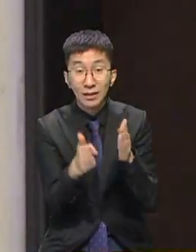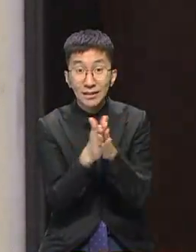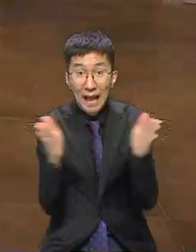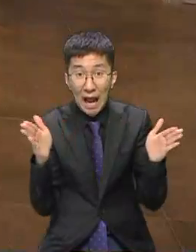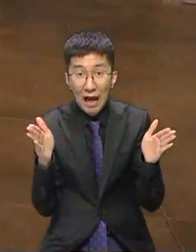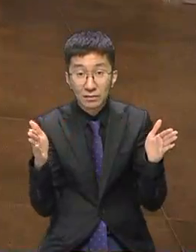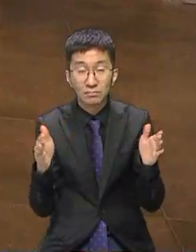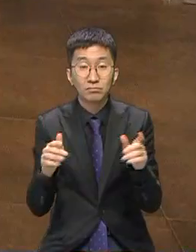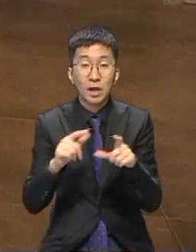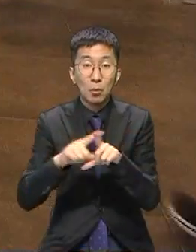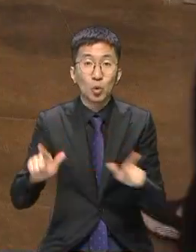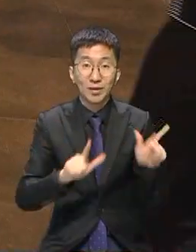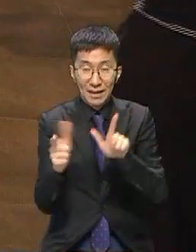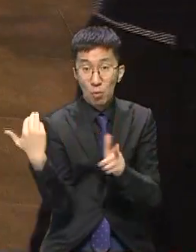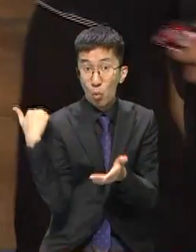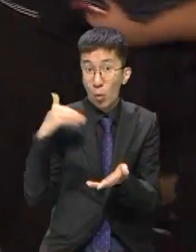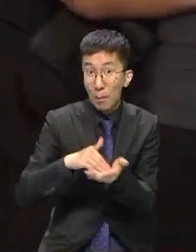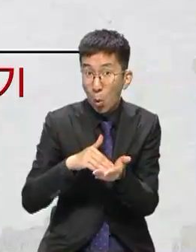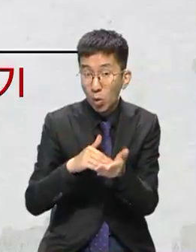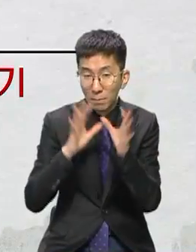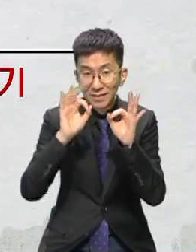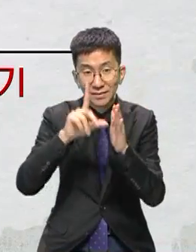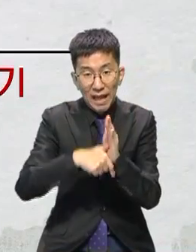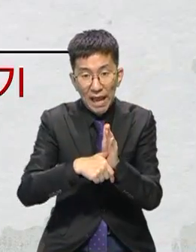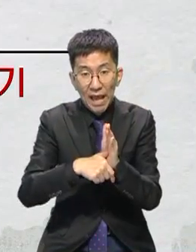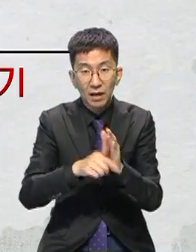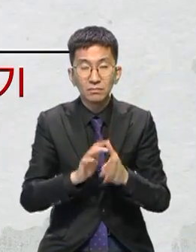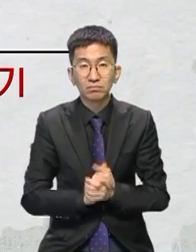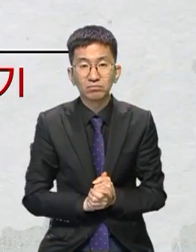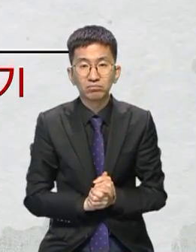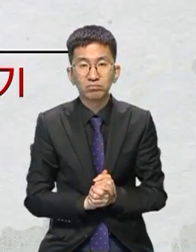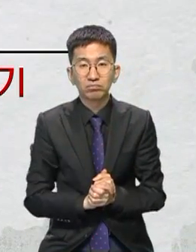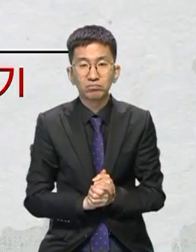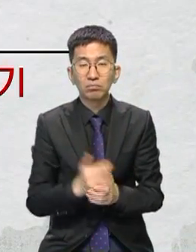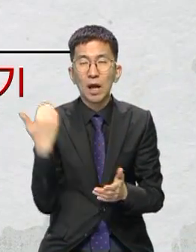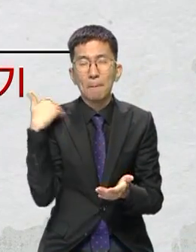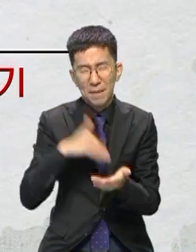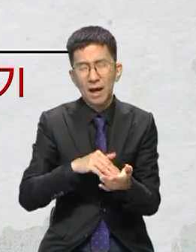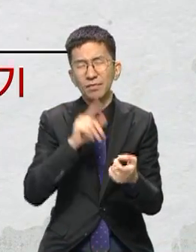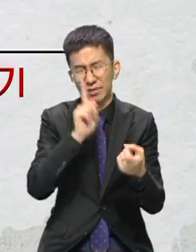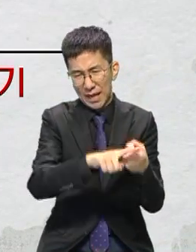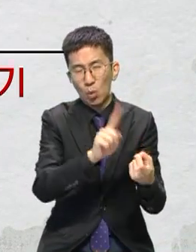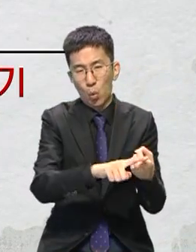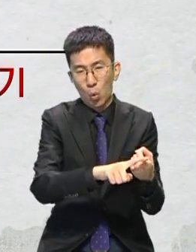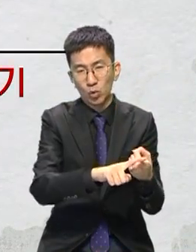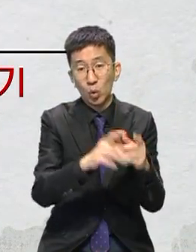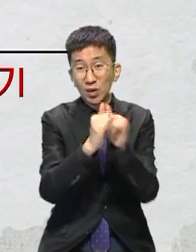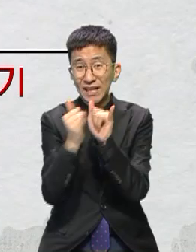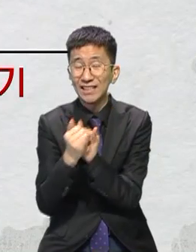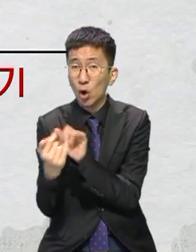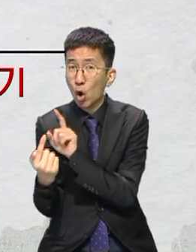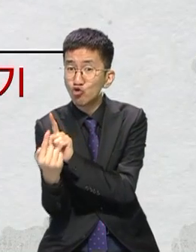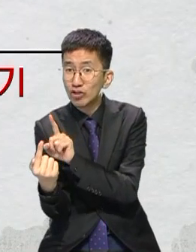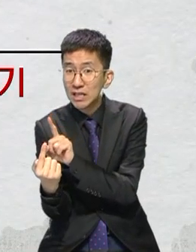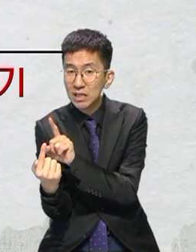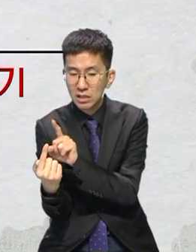일명 위드 코로나와 관련해서는 단계적 일상 회복 정책 유지와 사회적 거리 두기 강화가 팽팽했습니다.